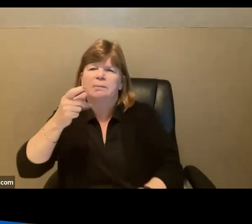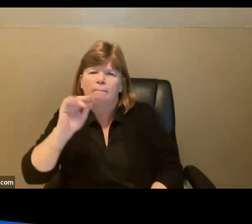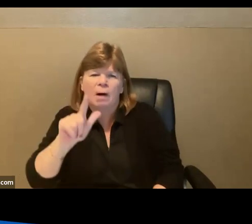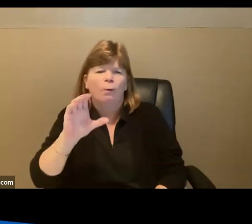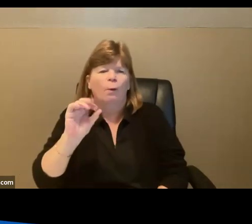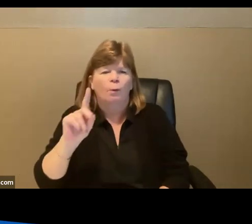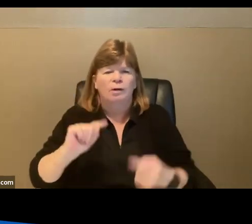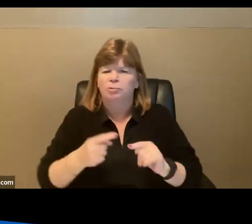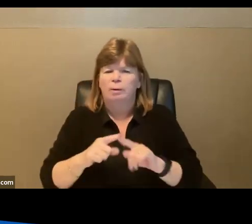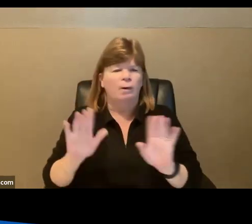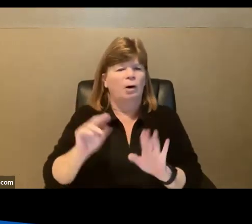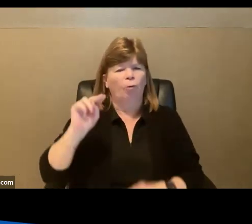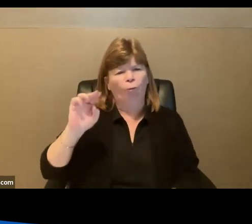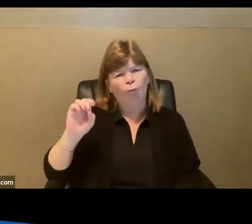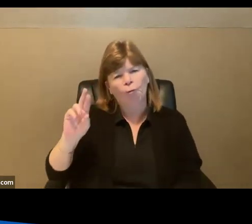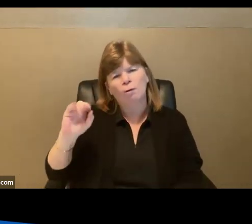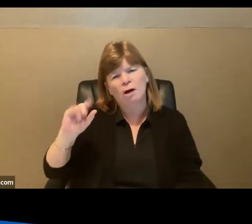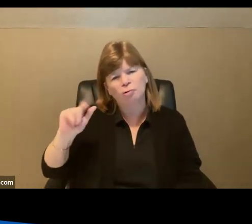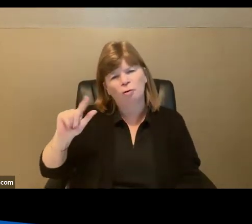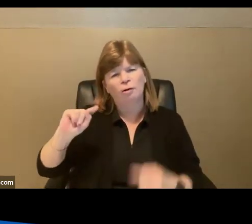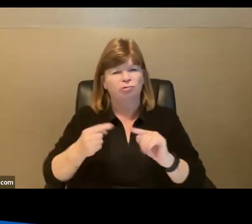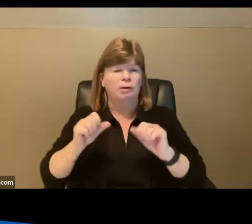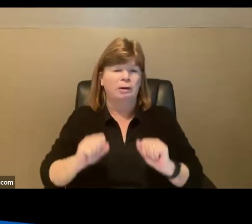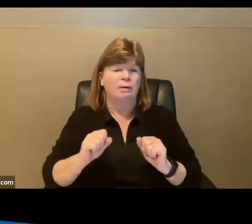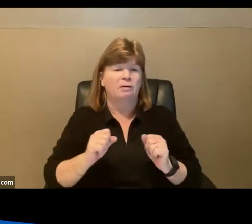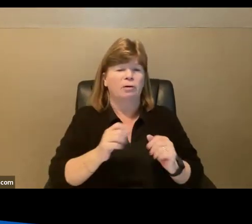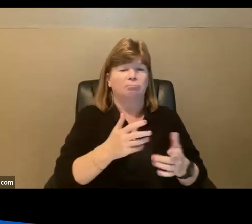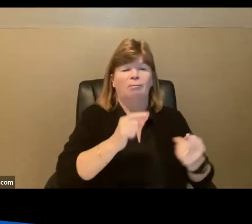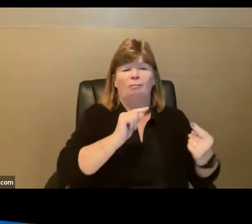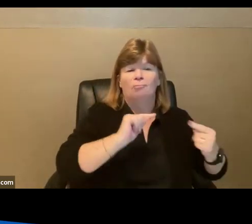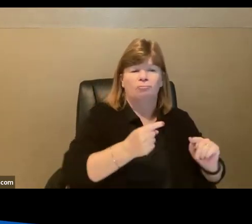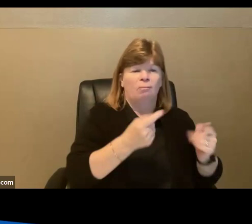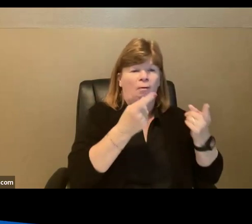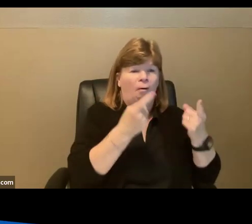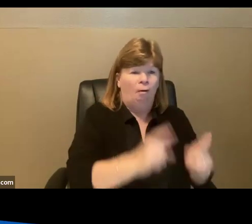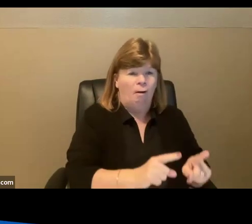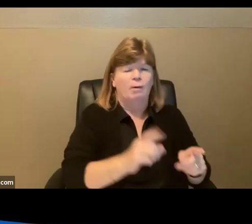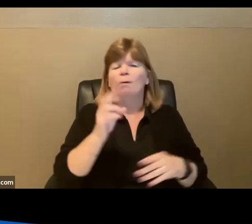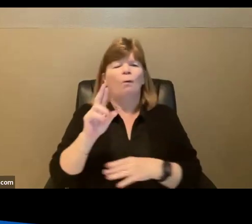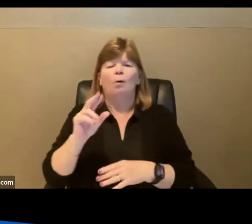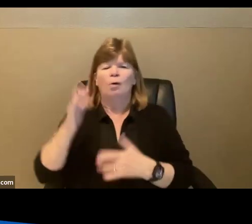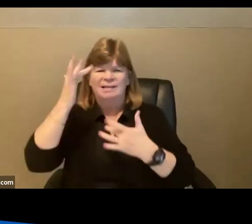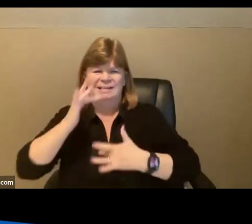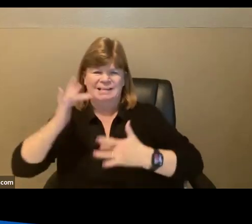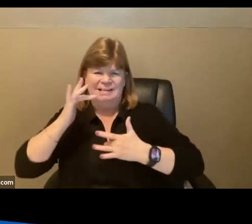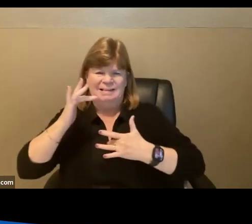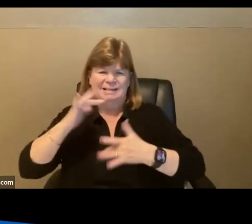Pero la lesión neurológica puede ser por traumatismo o puede ser por enfermedad. Es un término inclusivo.